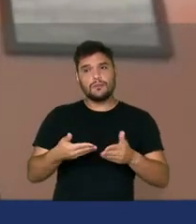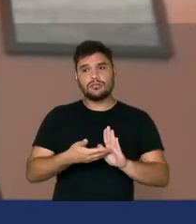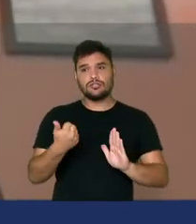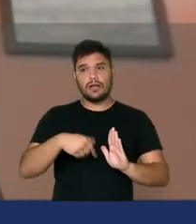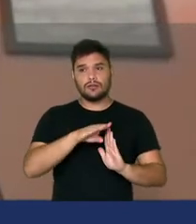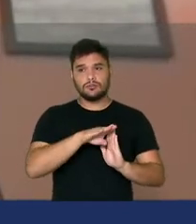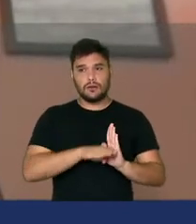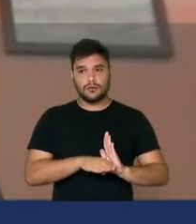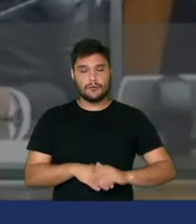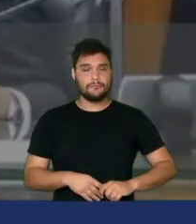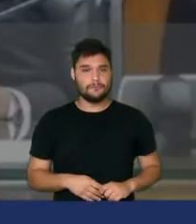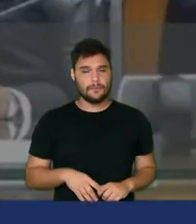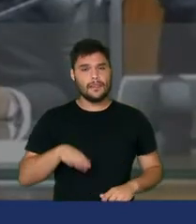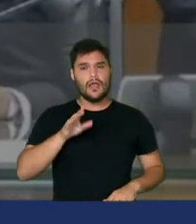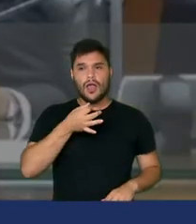SOLICITAMOS AQUI A RETIRADA DE